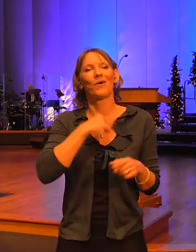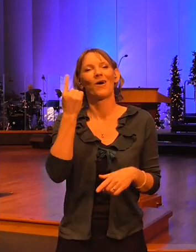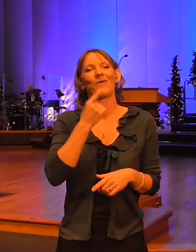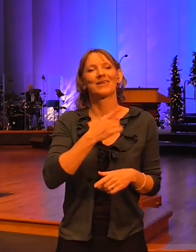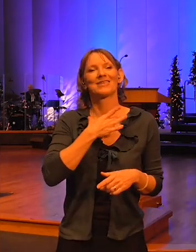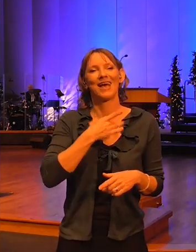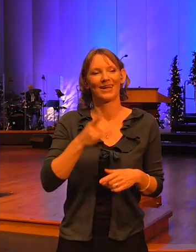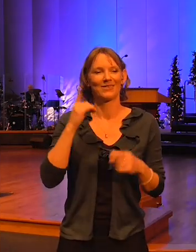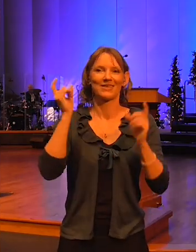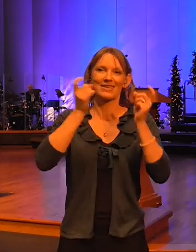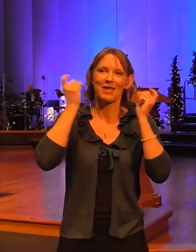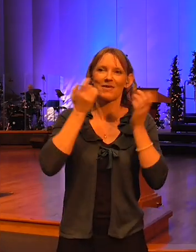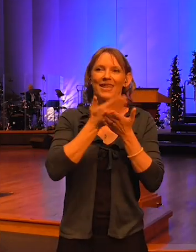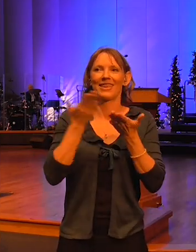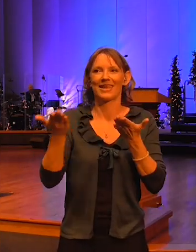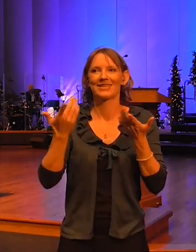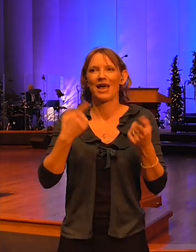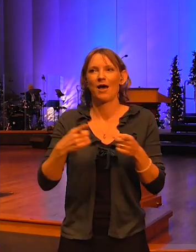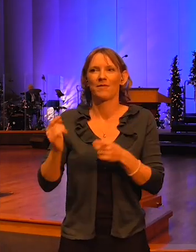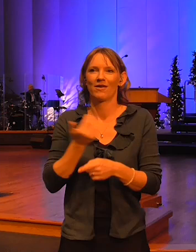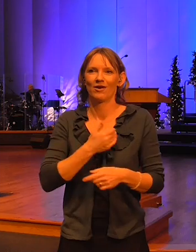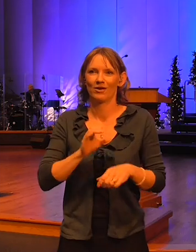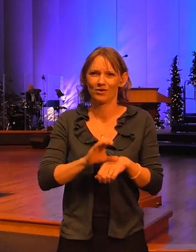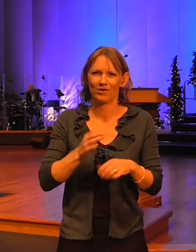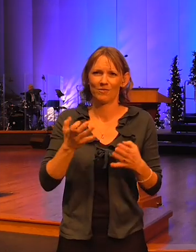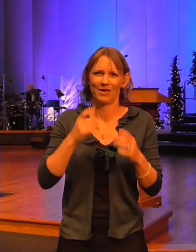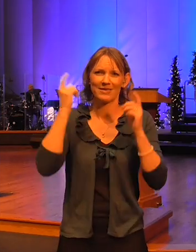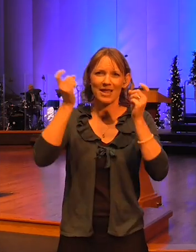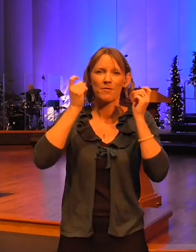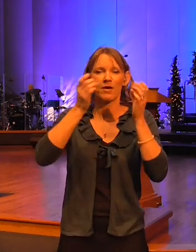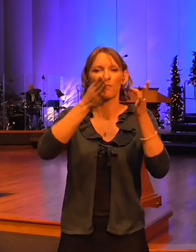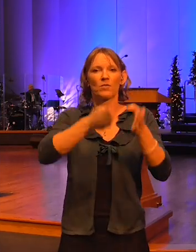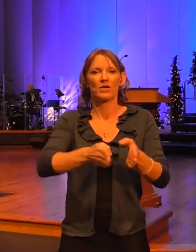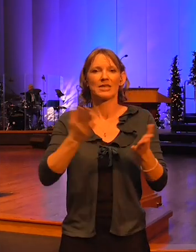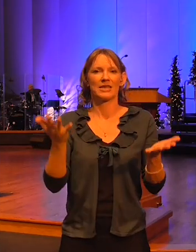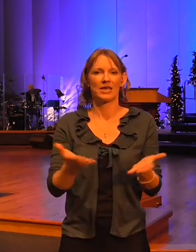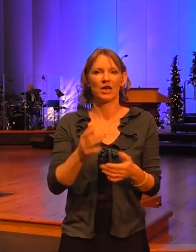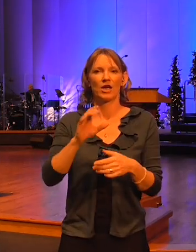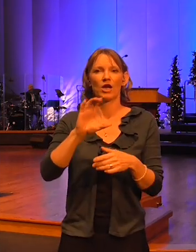iglesia y quiero celebrar a una persona hoy, su nombre es Chris plim. El reverendo Chris plim